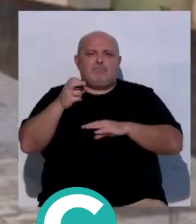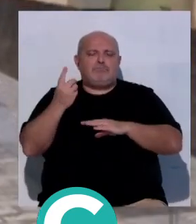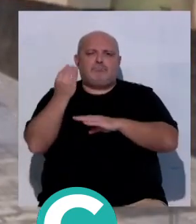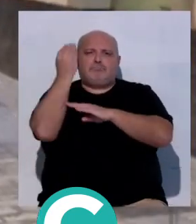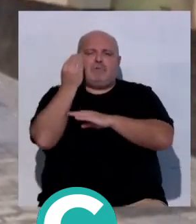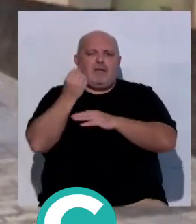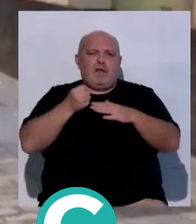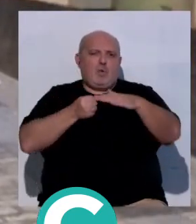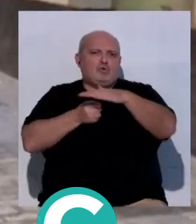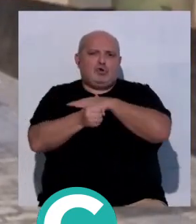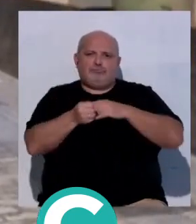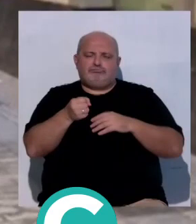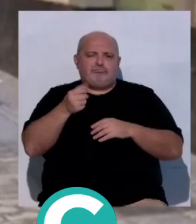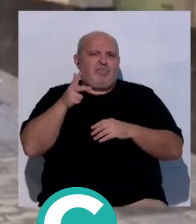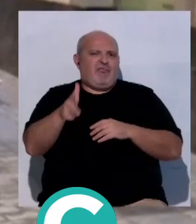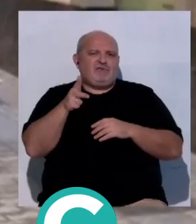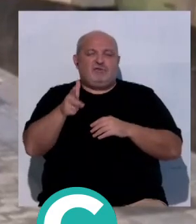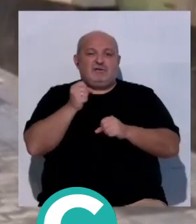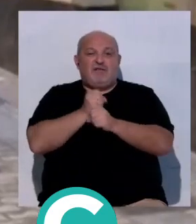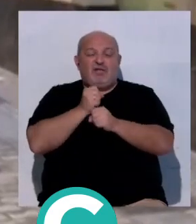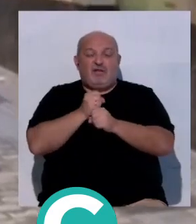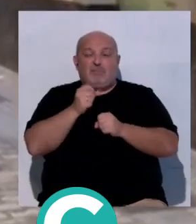inclusión y son ellas son estas trabajadoras y hablo en femenino porque es un colectivo